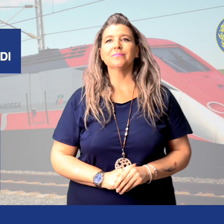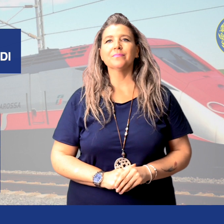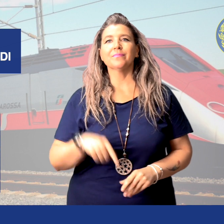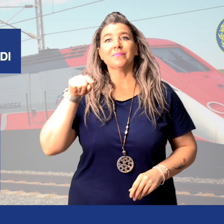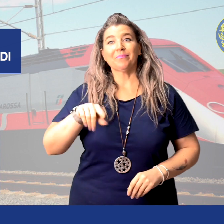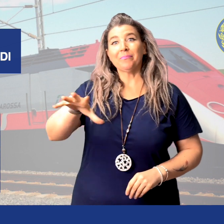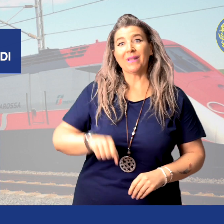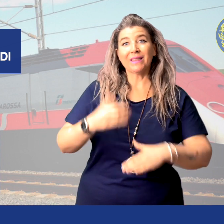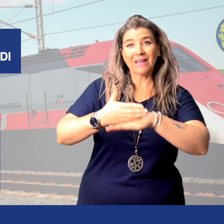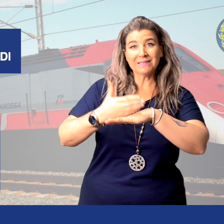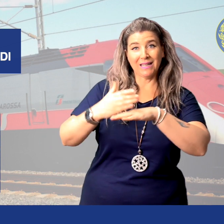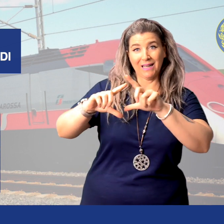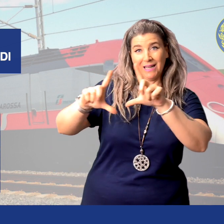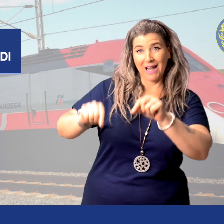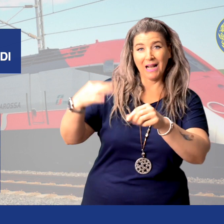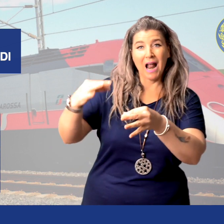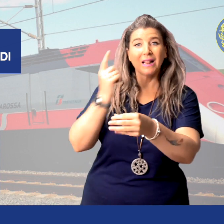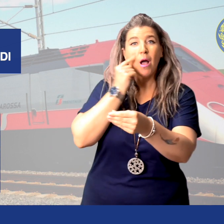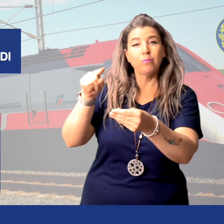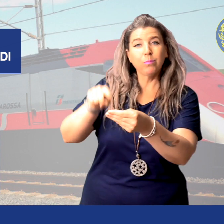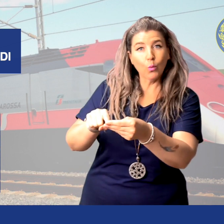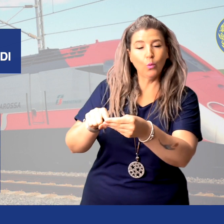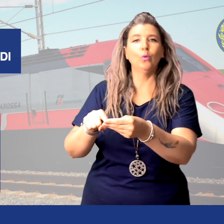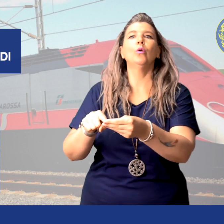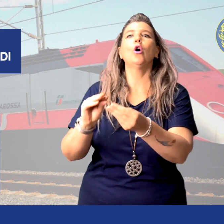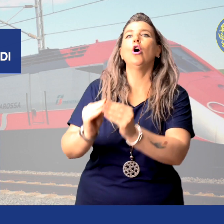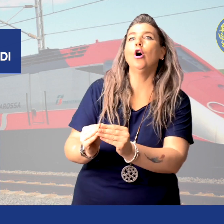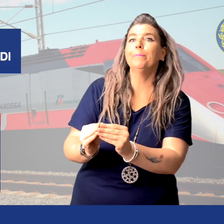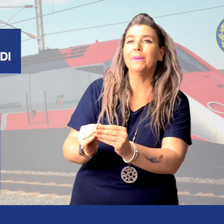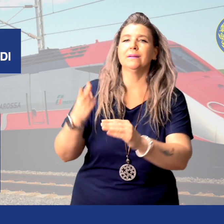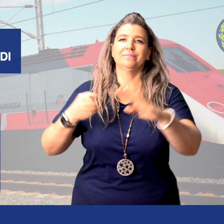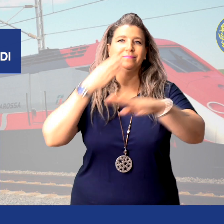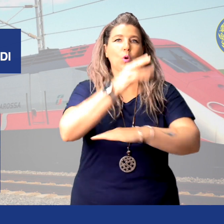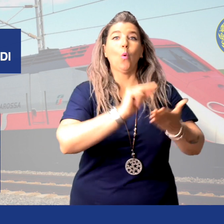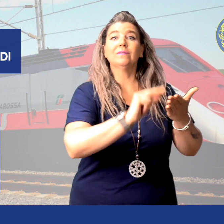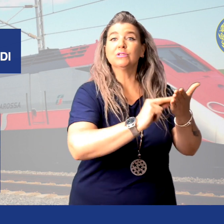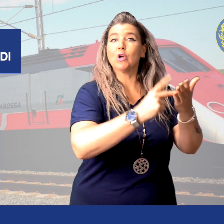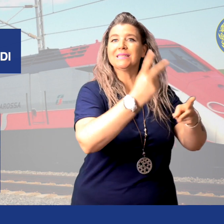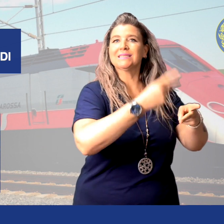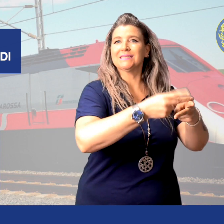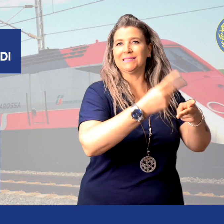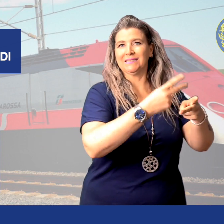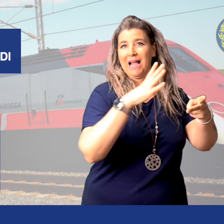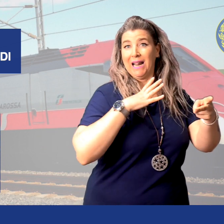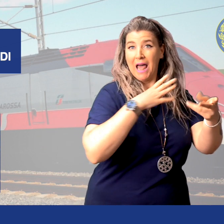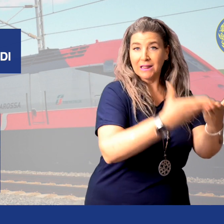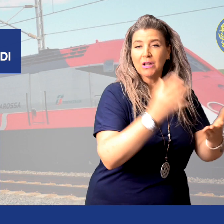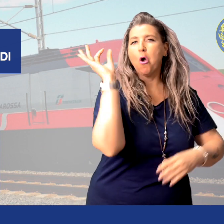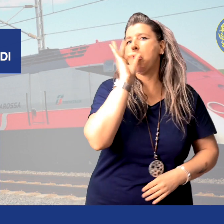Per richiedere la tessera Carta Blu bisogna andare nell'ufficio assistenza clienti oppure